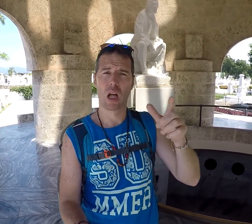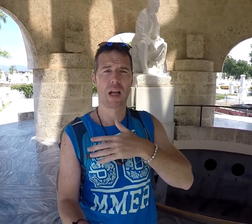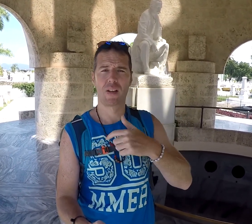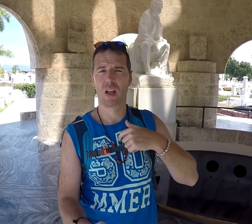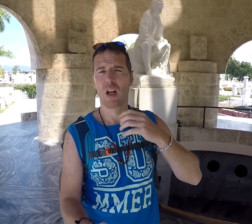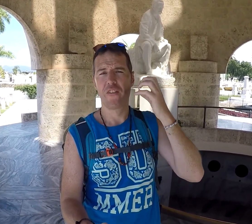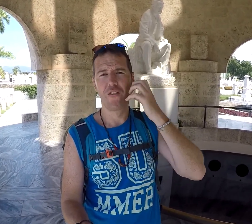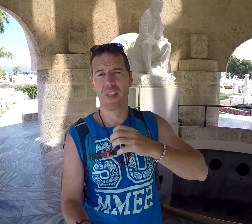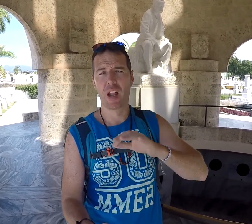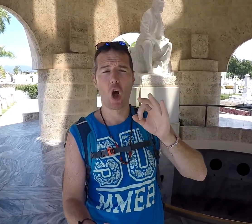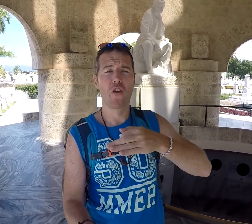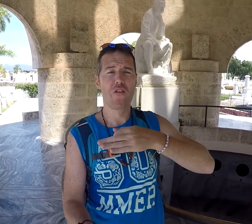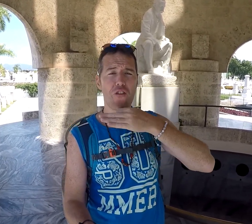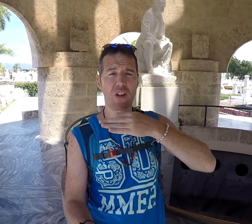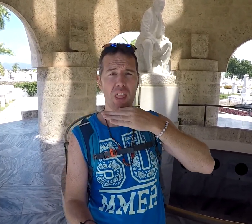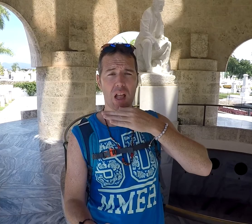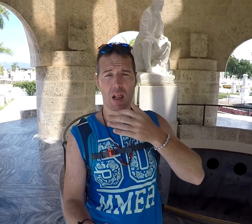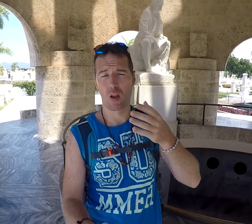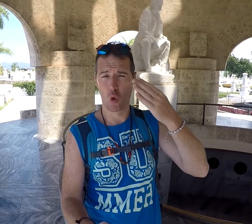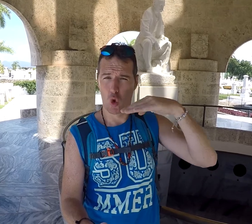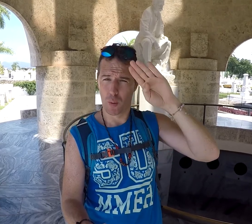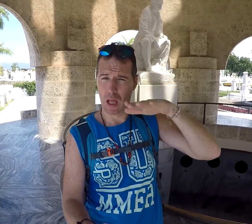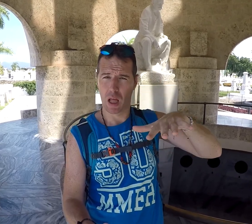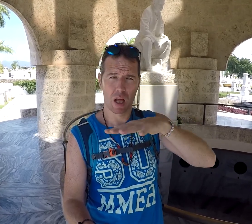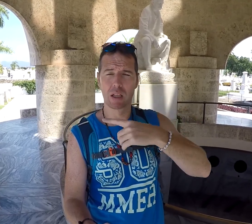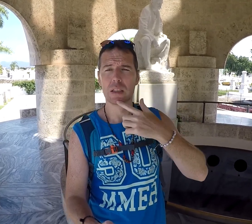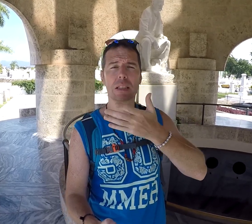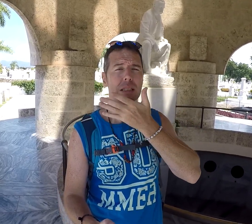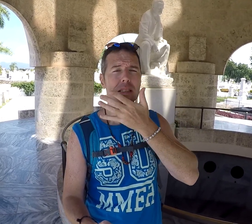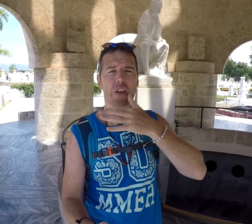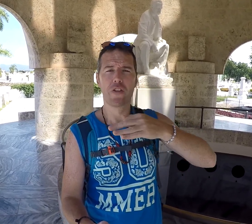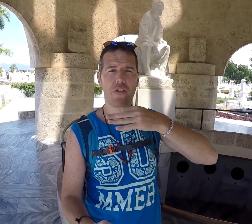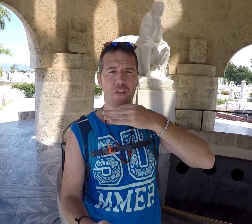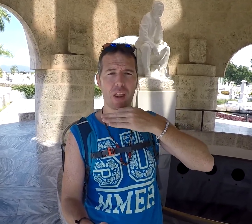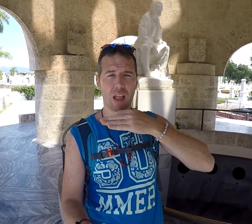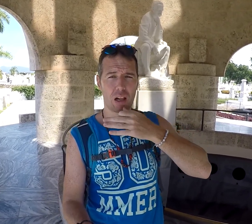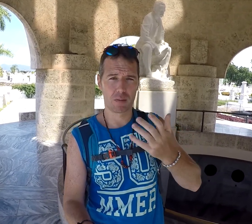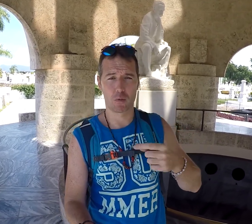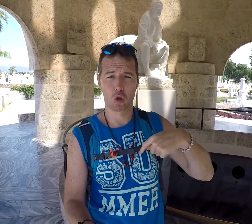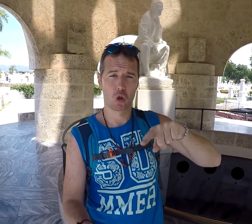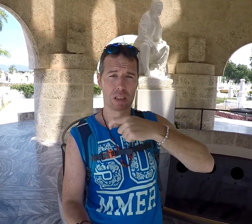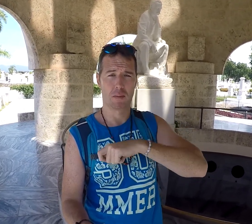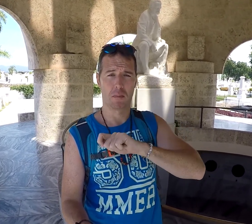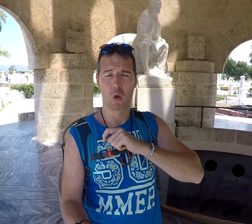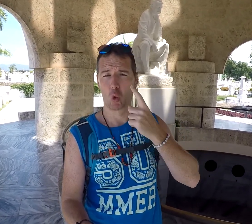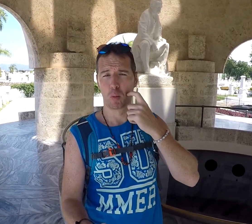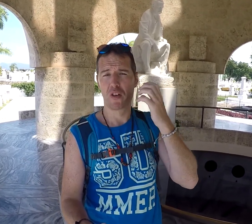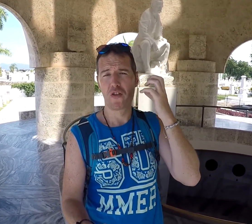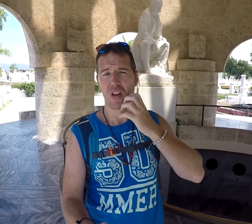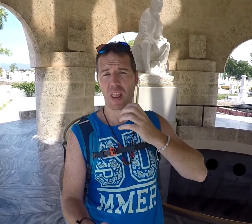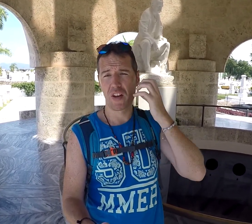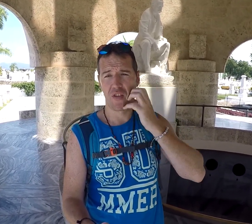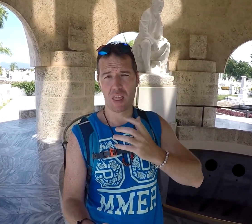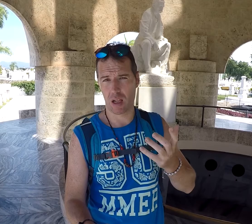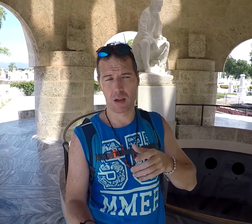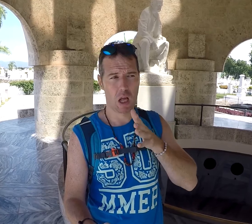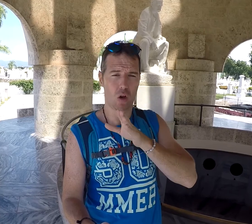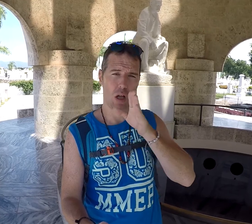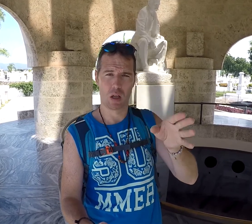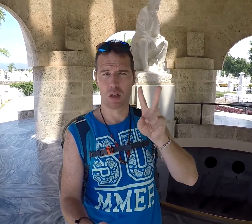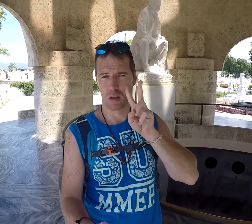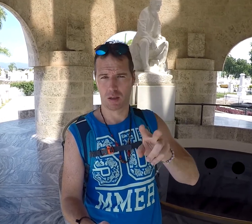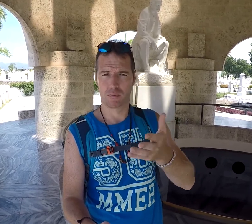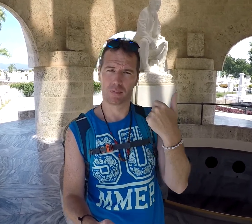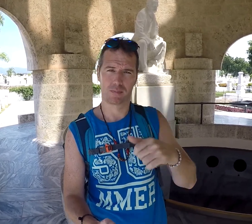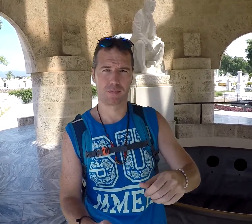Bueno, ya está, ahora vamos a ver a Fidel, este es su signo según los cubanos, vámonos